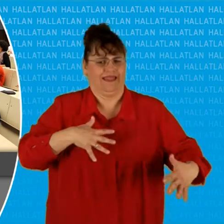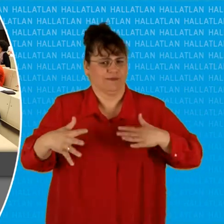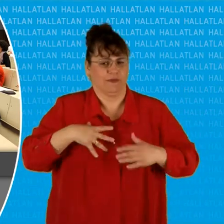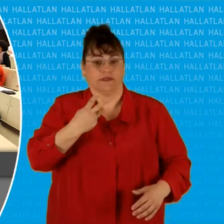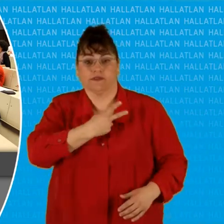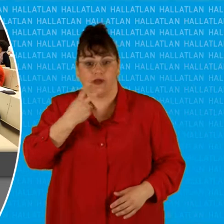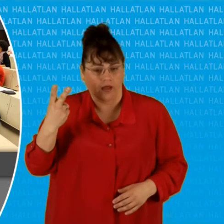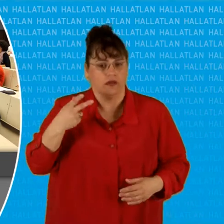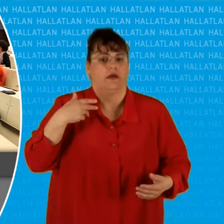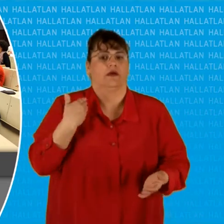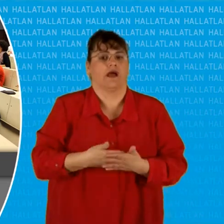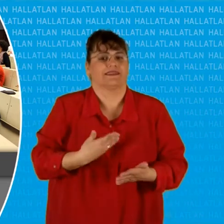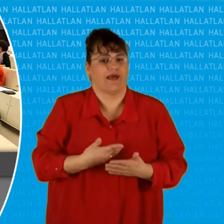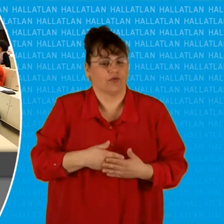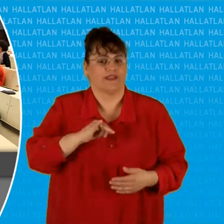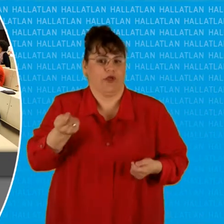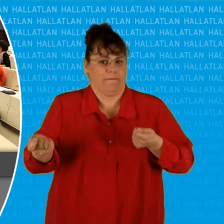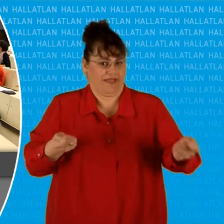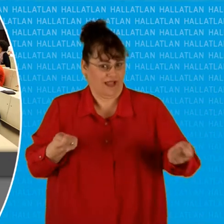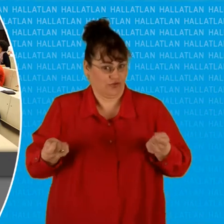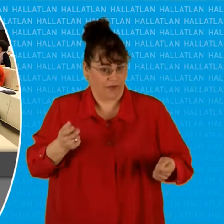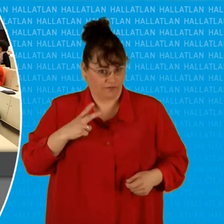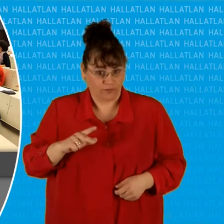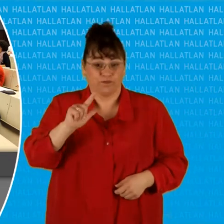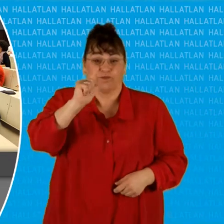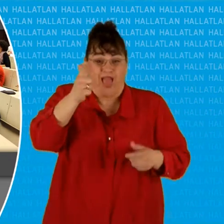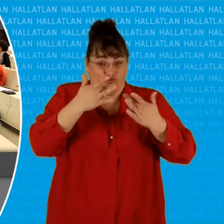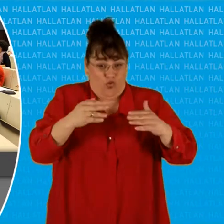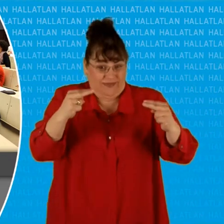A legnépszerűbb szak a gazdálkodás és menedzsment volt,